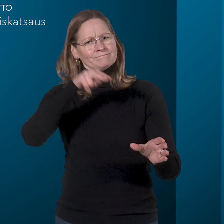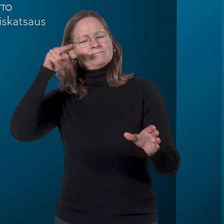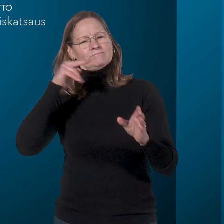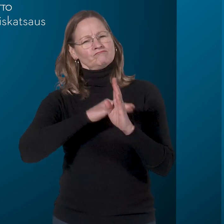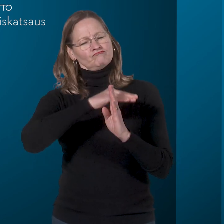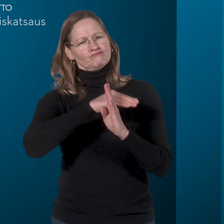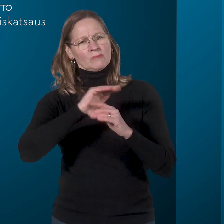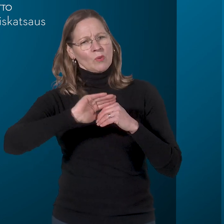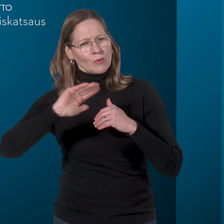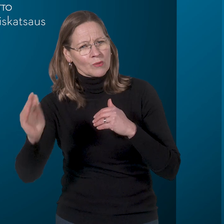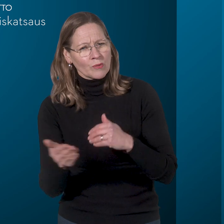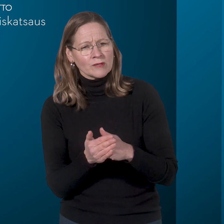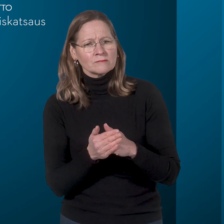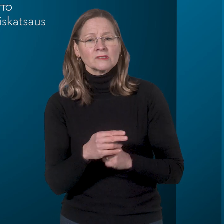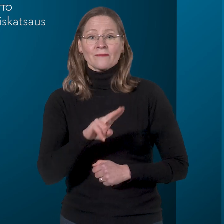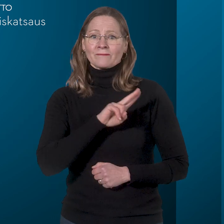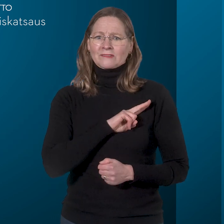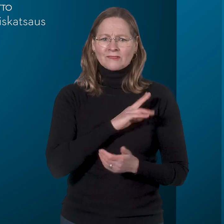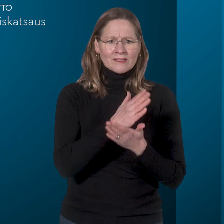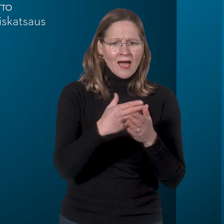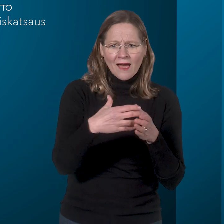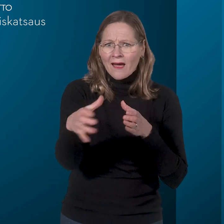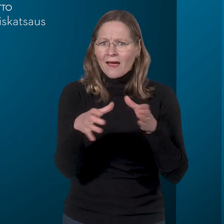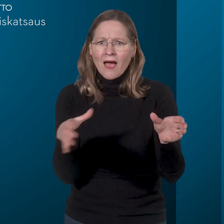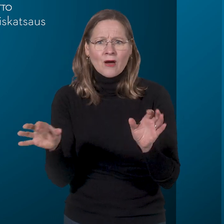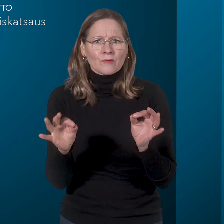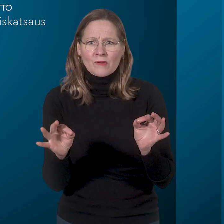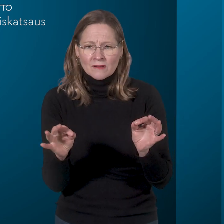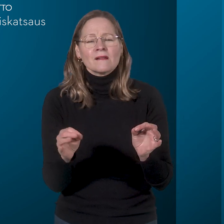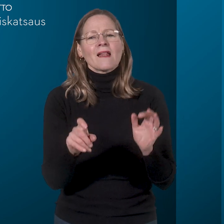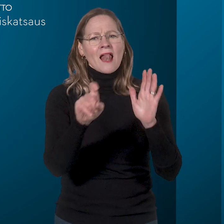arvioitaisiin uudelleen ja vastuunjakoa eri maksajatahojen kanssa -